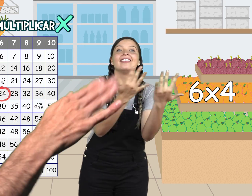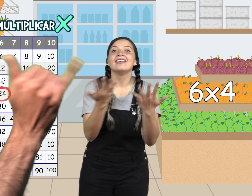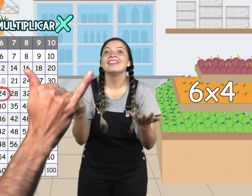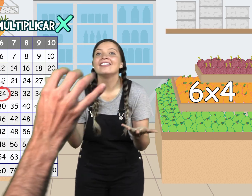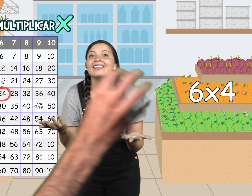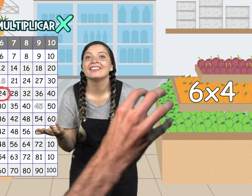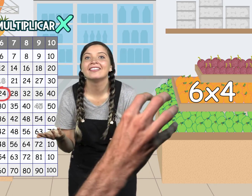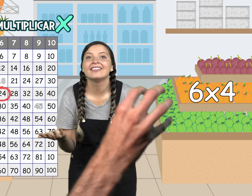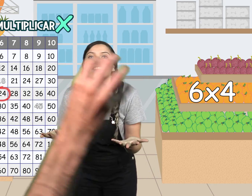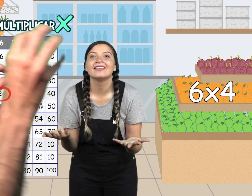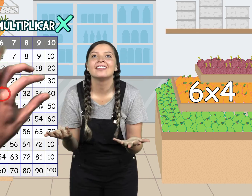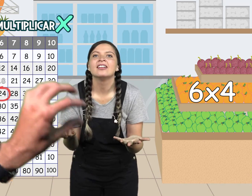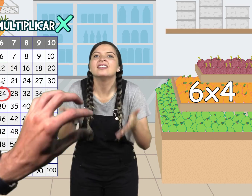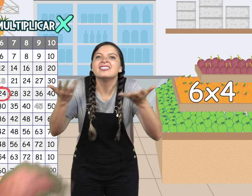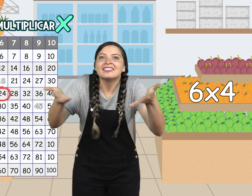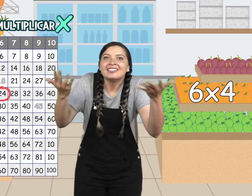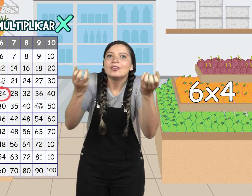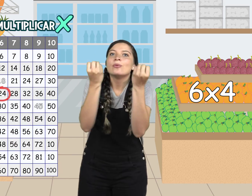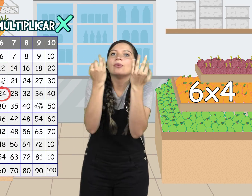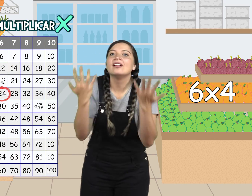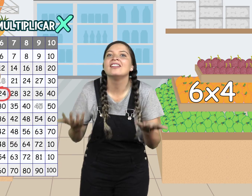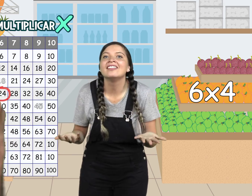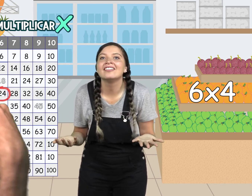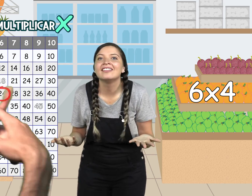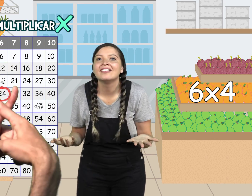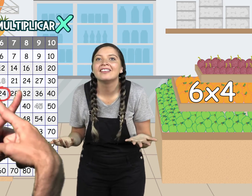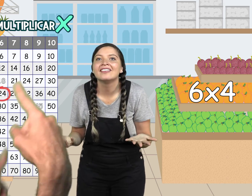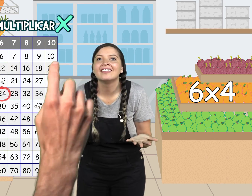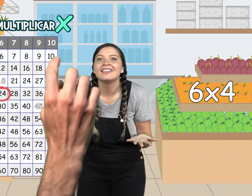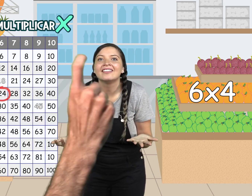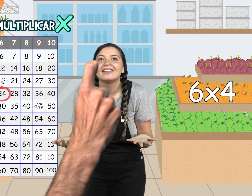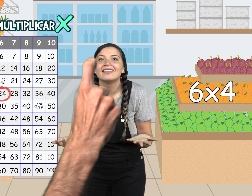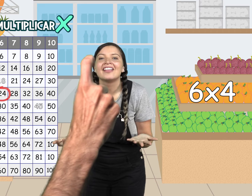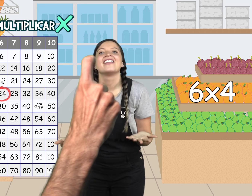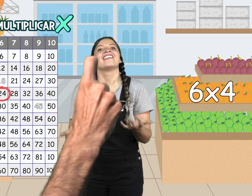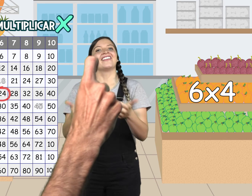Yo, yo , el resultado es el mismo si digo cuatro por seis.